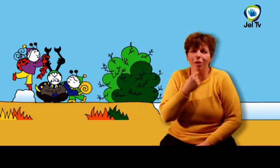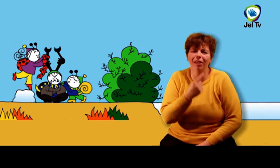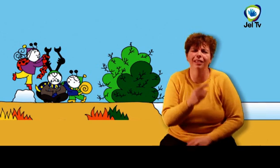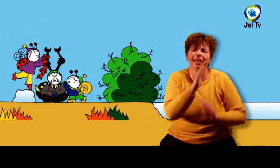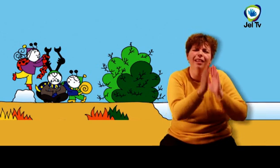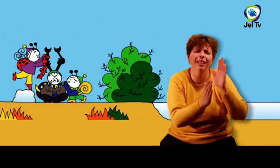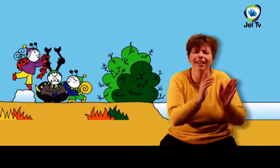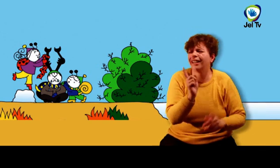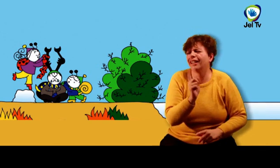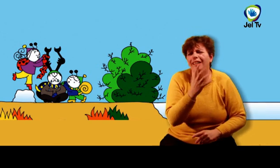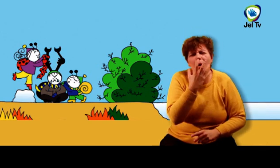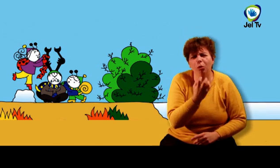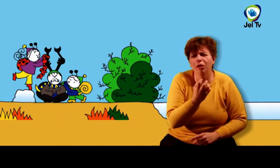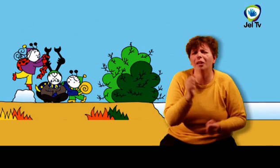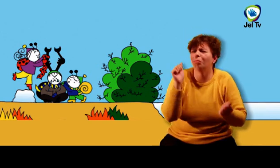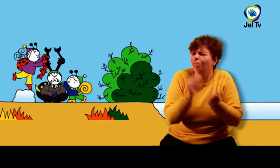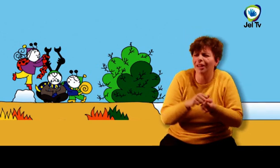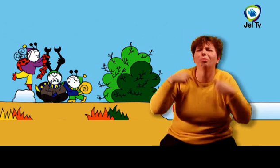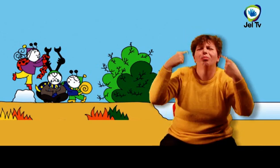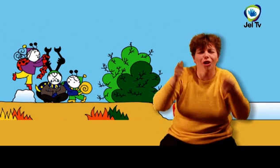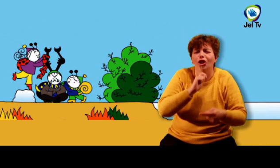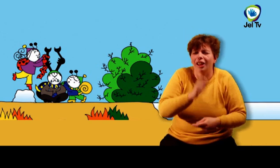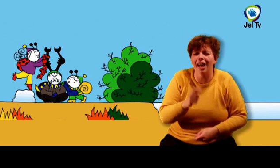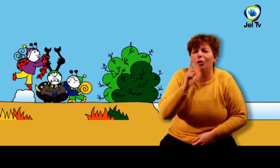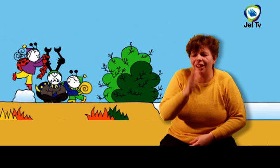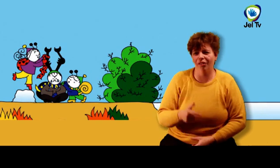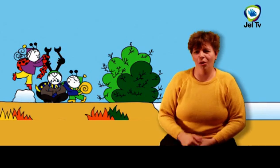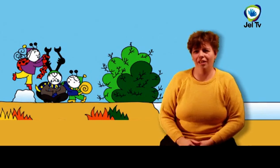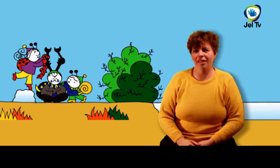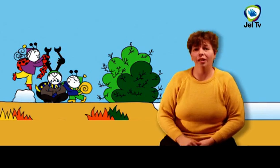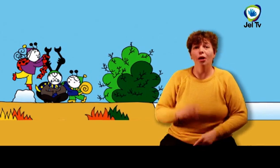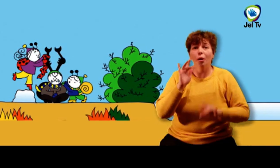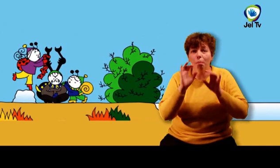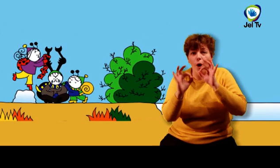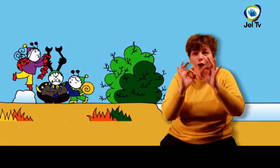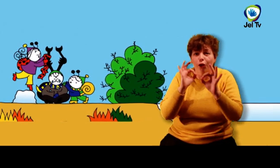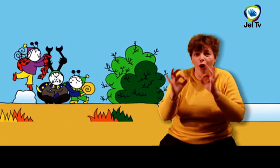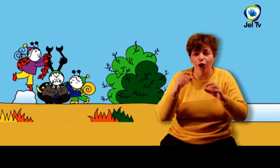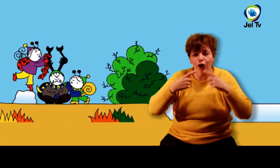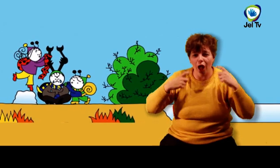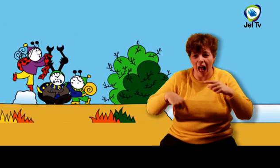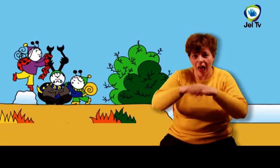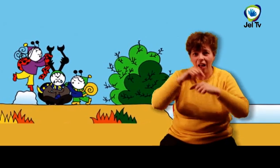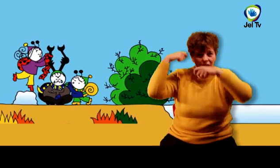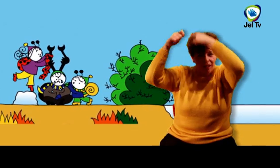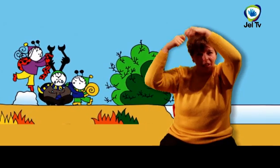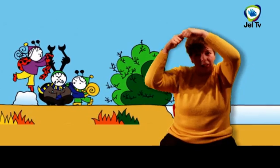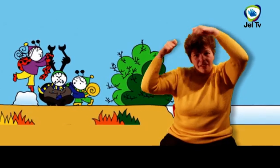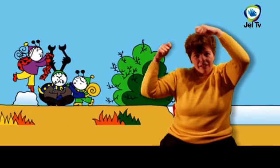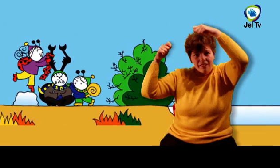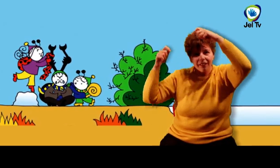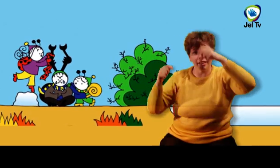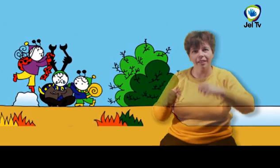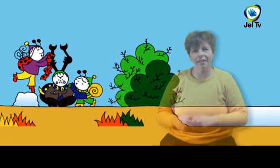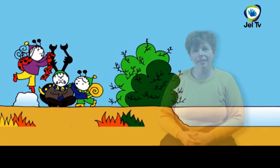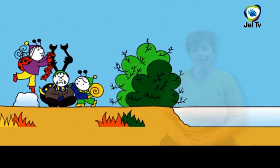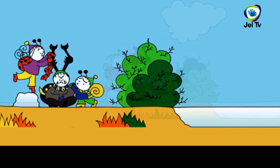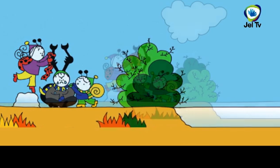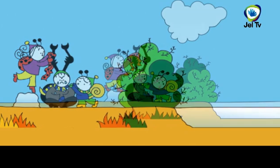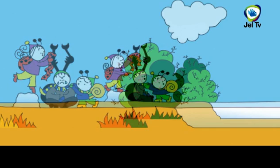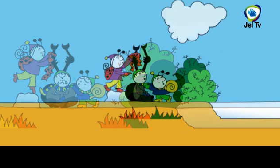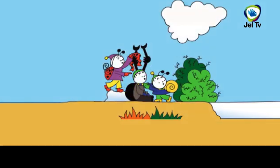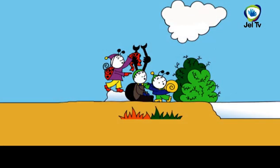Ne búslakodj, biztosan sikerül majd!- mondta Babóca, és bekötötte Vendel sérült szarvát pöttyös sálával.